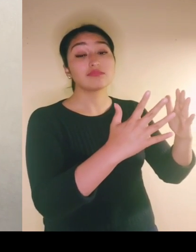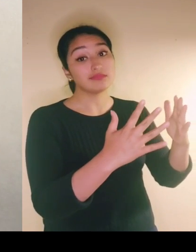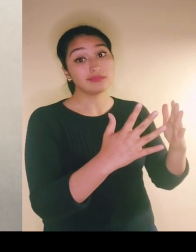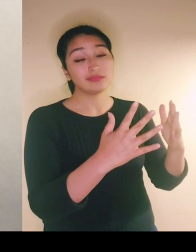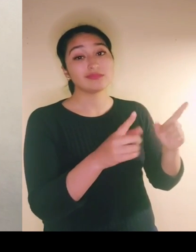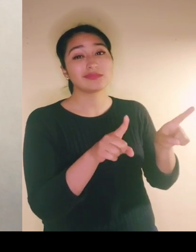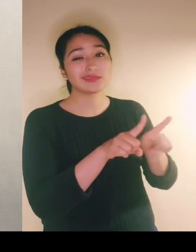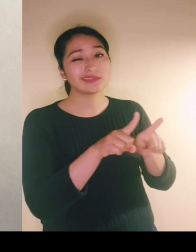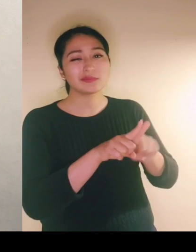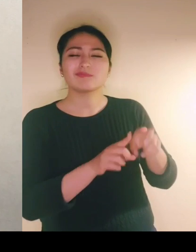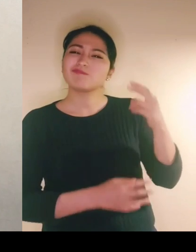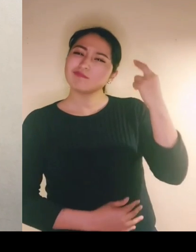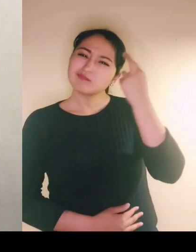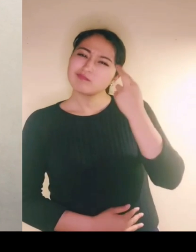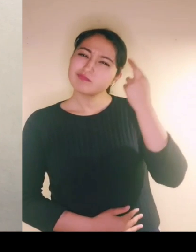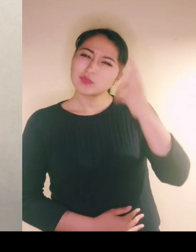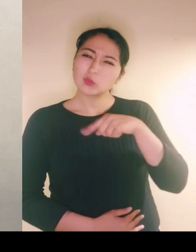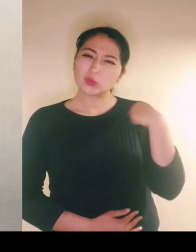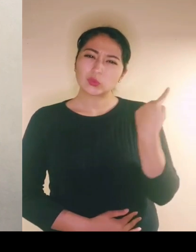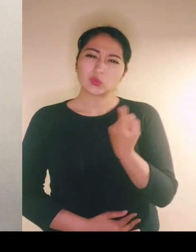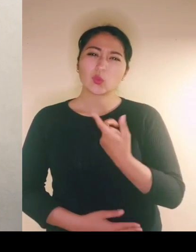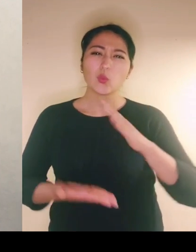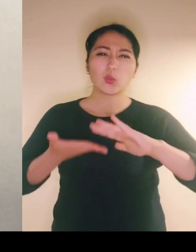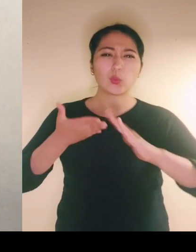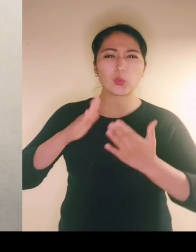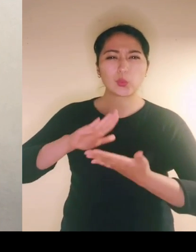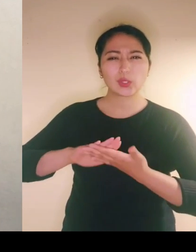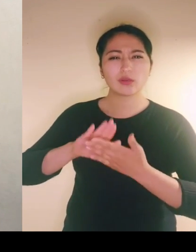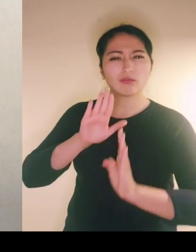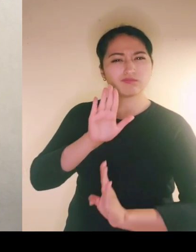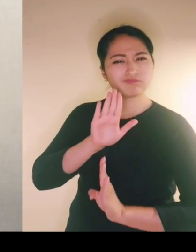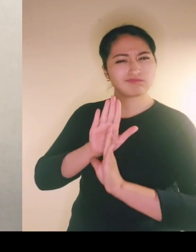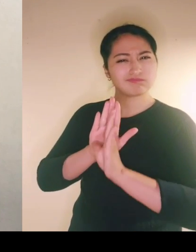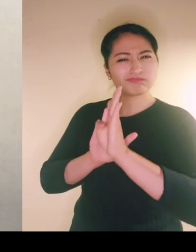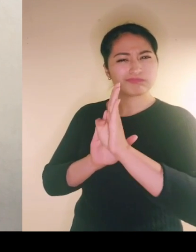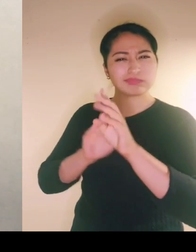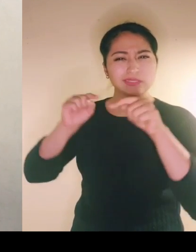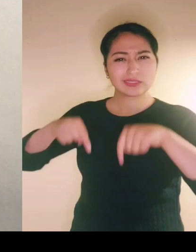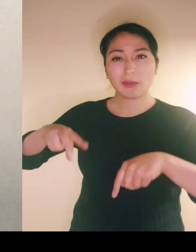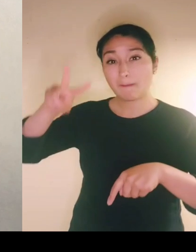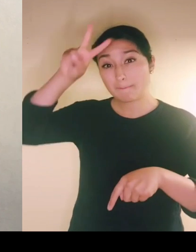una fecha de celebración, nos invita a reflexionar sobre los retos de base que tenemos como comunidad para lograr